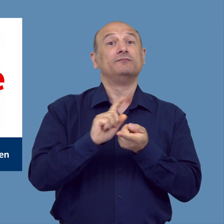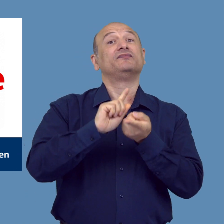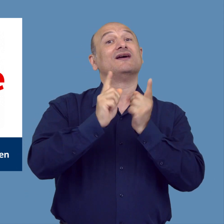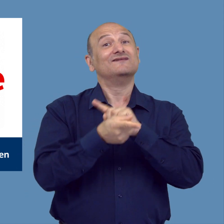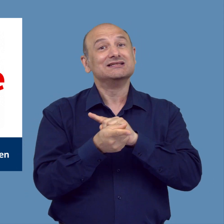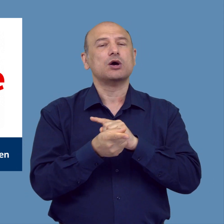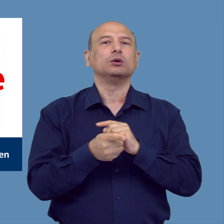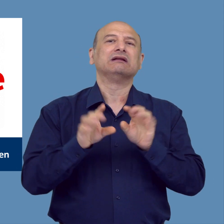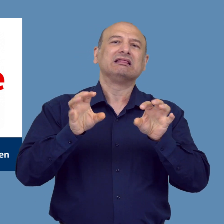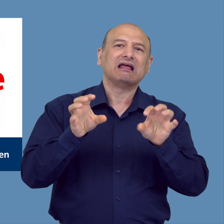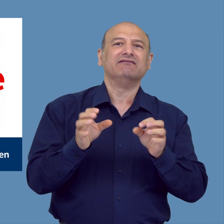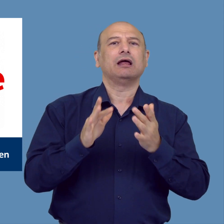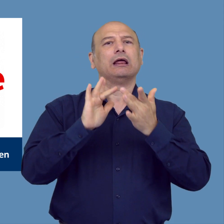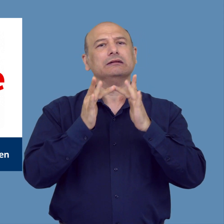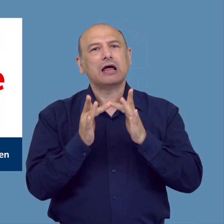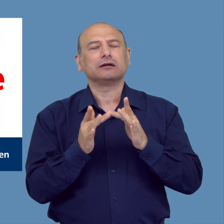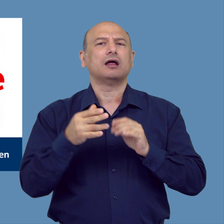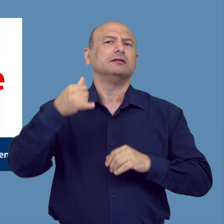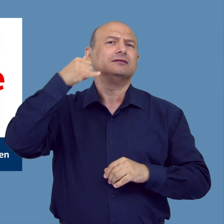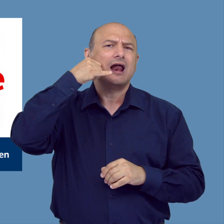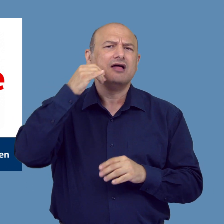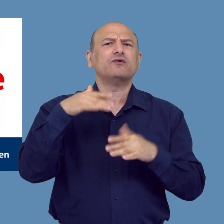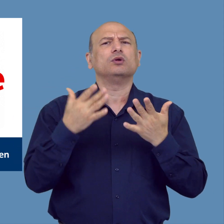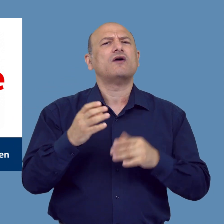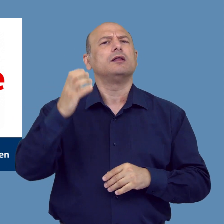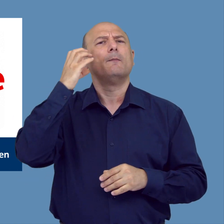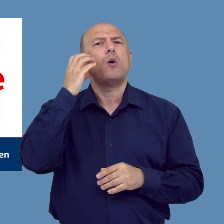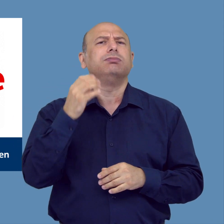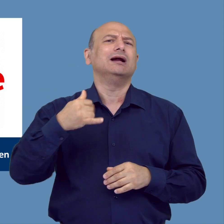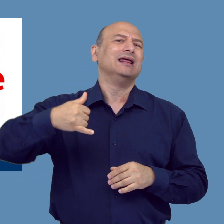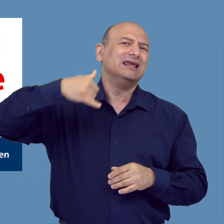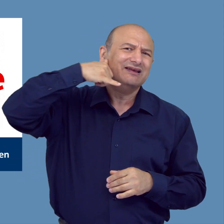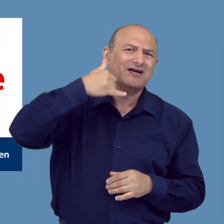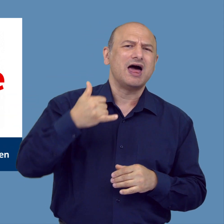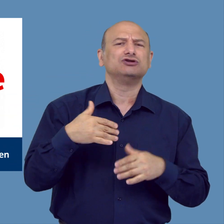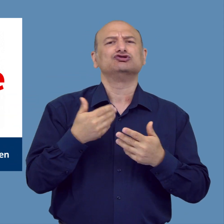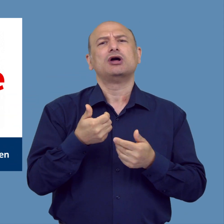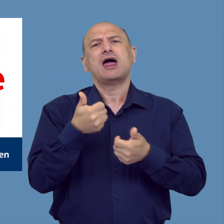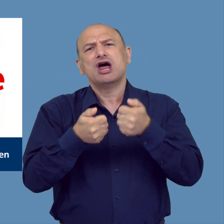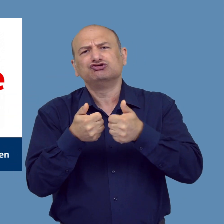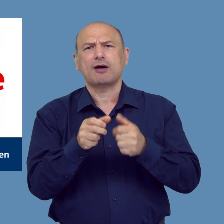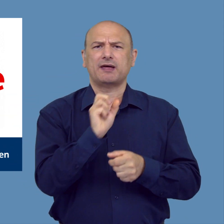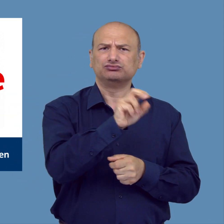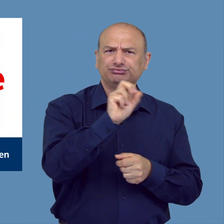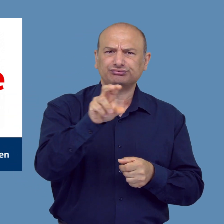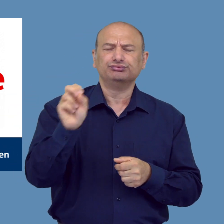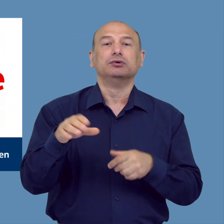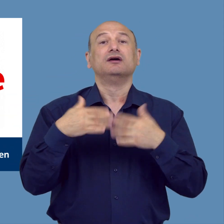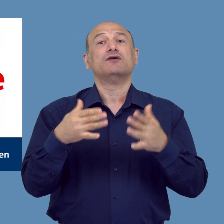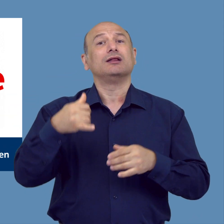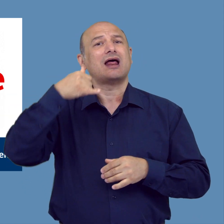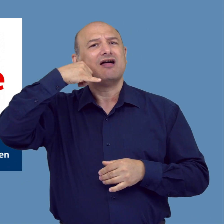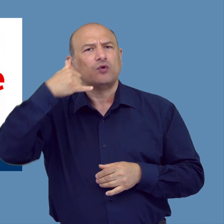Ugyanakkor az alapszolgáltatások, tehát az otthoni szolgáltatások, így a vezetékes TV, internet és telefon, a mobil hívások indítása és fogadása, az sms-küldés és -fogadás, az adathasználat,